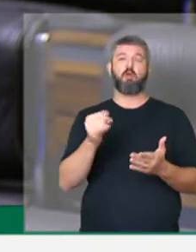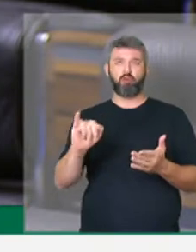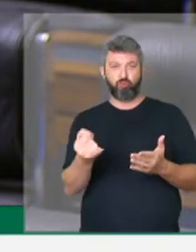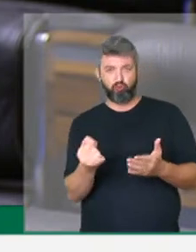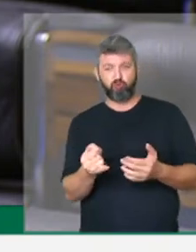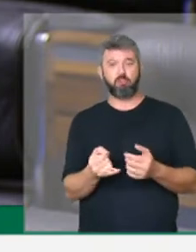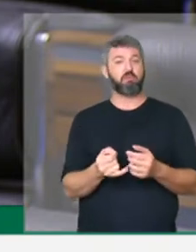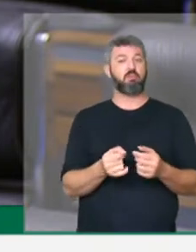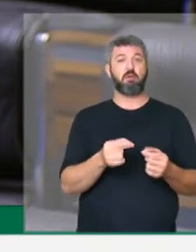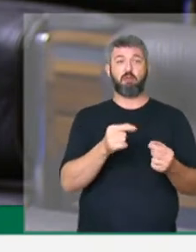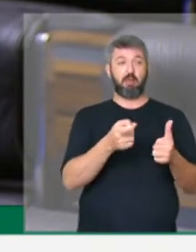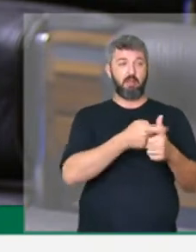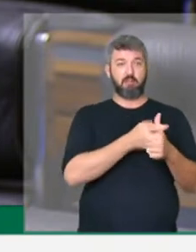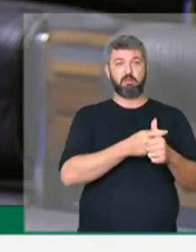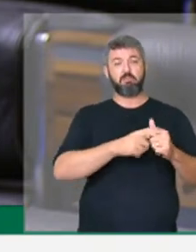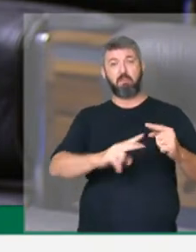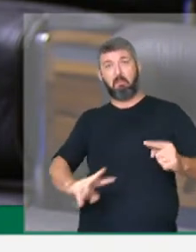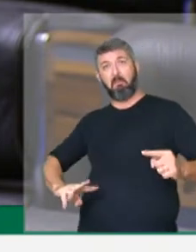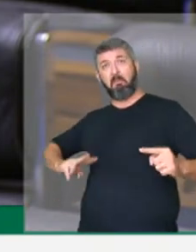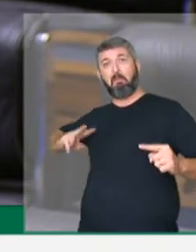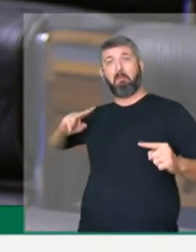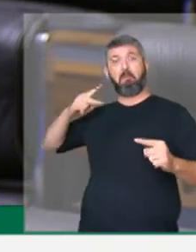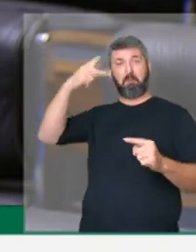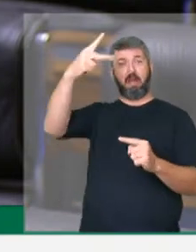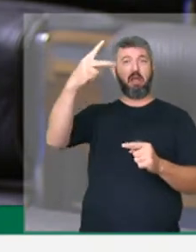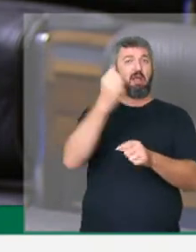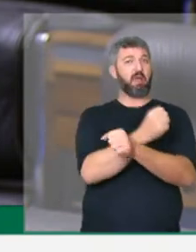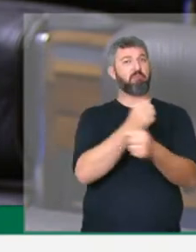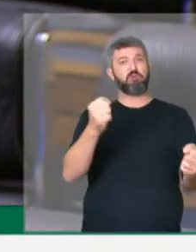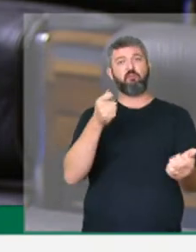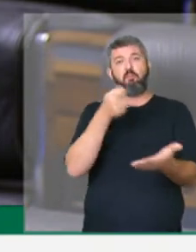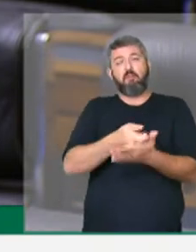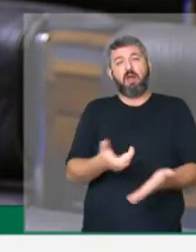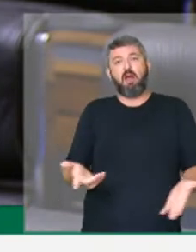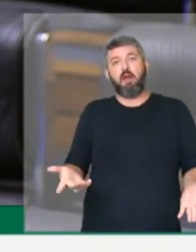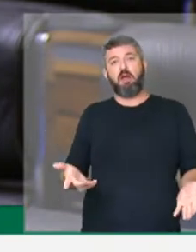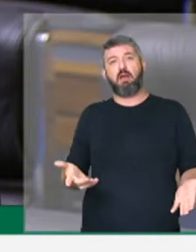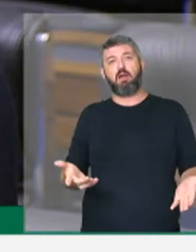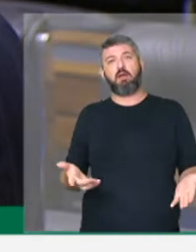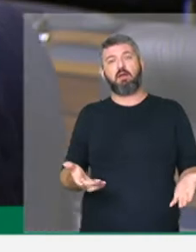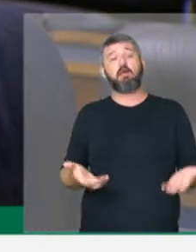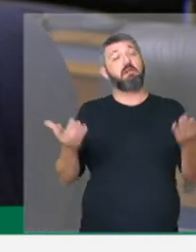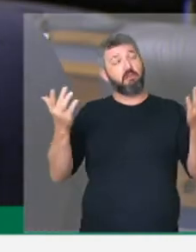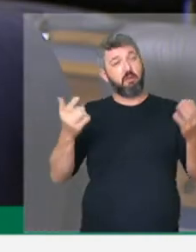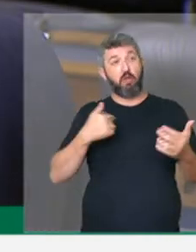DÍVIDA POR MAU-CARATISMO OU... NÃO. COMO TODO GRUPO SOCIAL TEM GENTE DE BEM E GENTE DE MAL. AGORA O PROBLEMA É O CONCEITO QUE NOS PRENDE AO PRINCÍPIO DA LEI. QUAL É